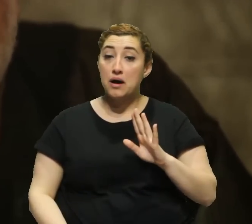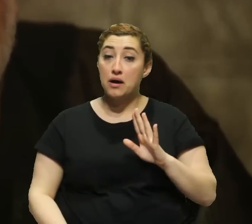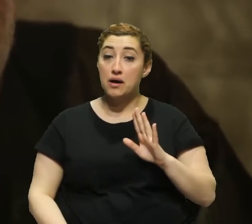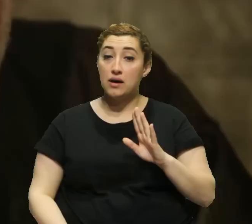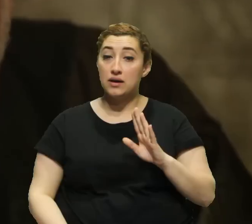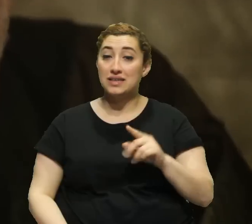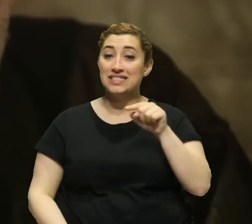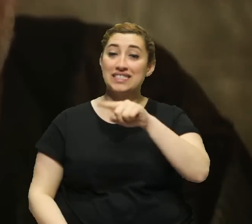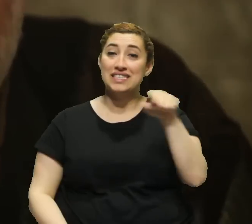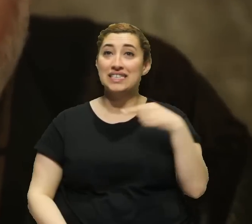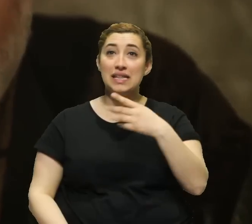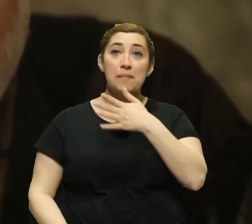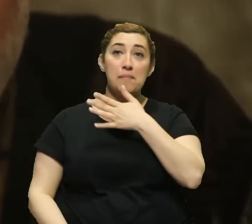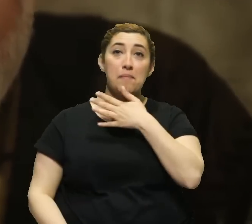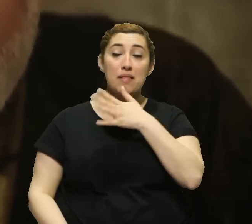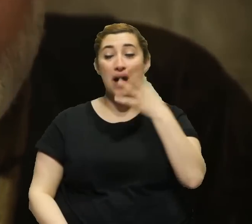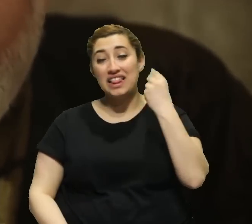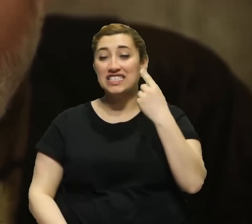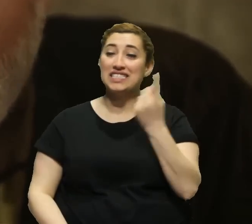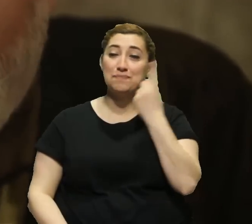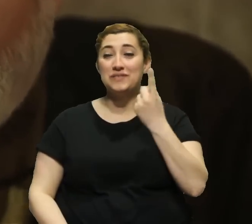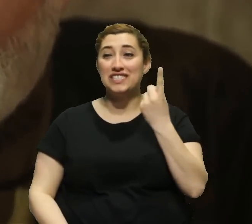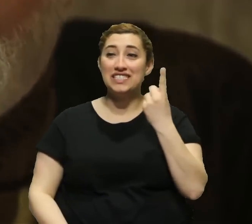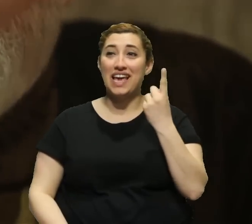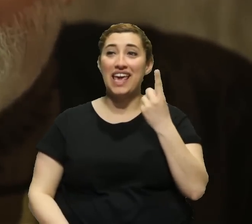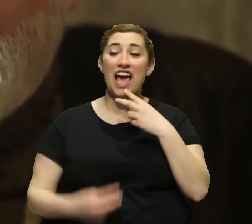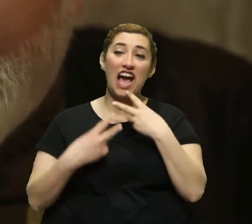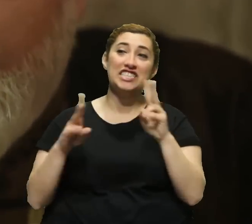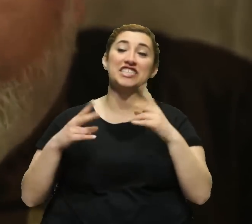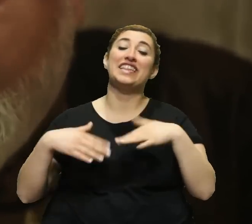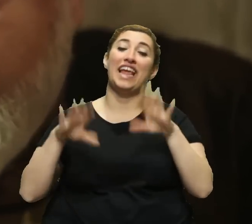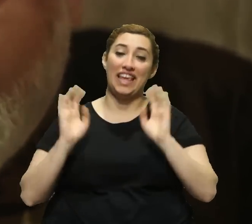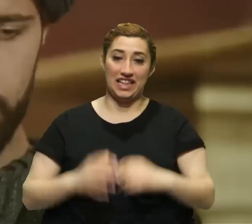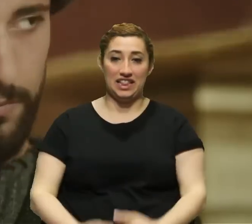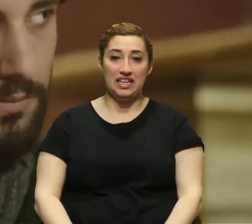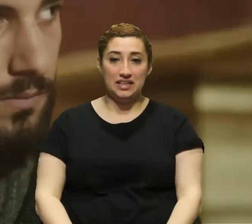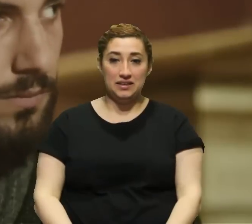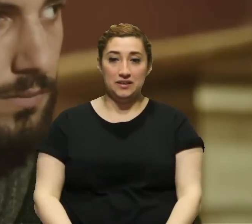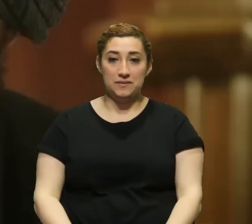...sizin bilip, anlayacağınız gibi... ...aşikâr bir sebep değil.